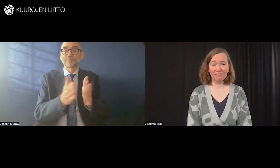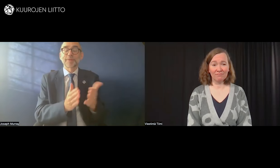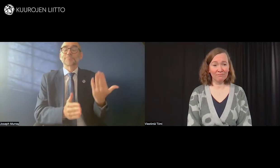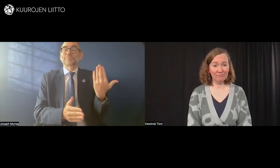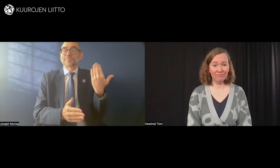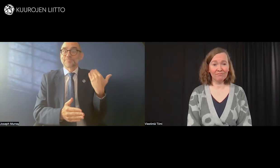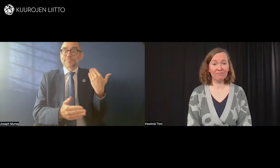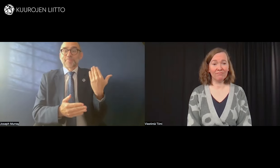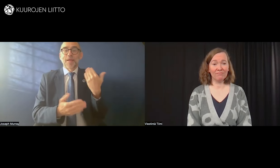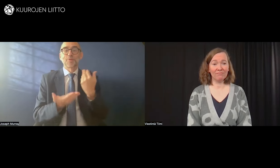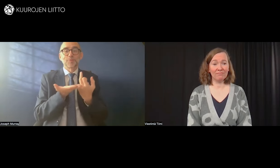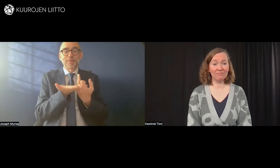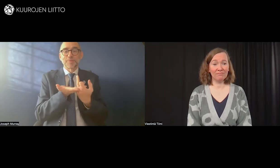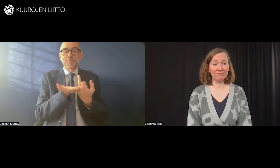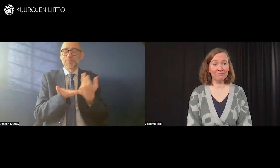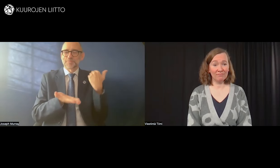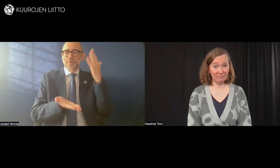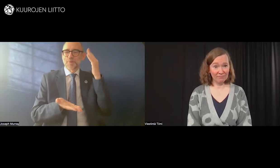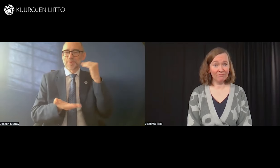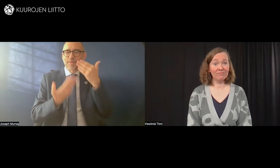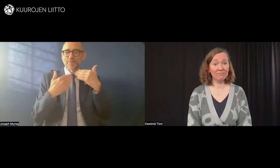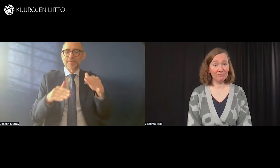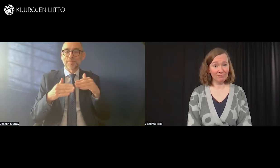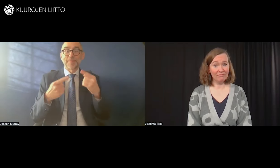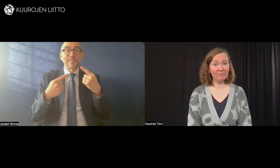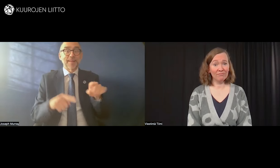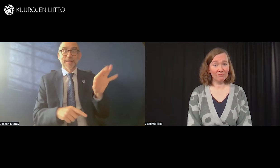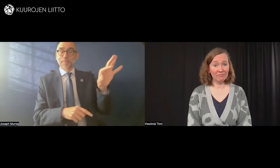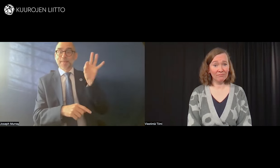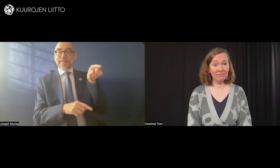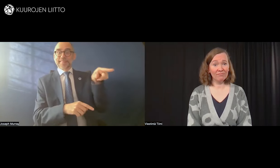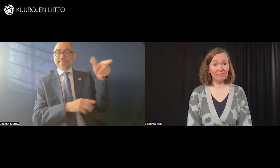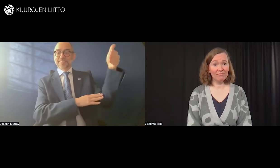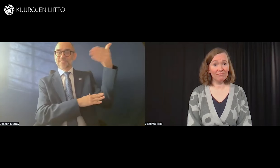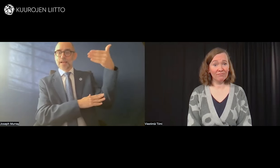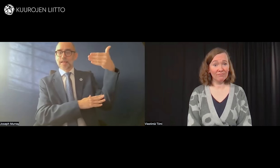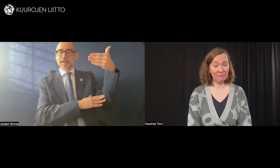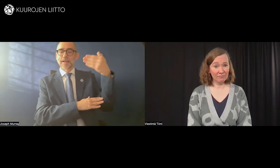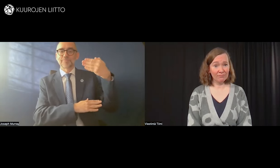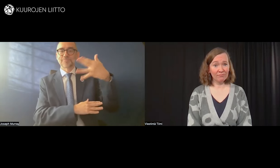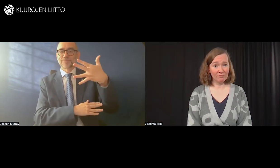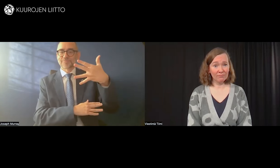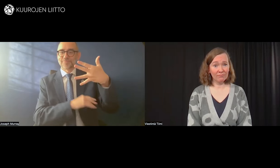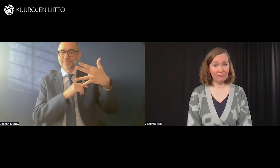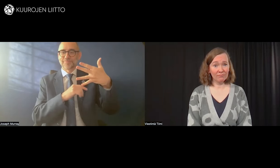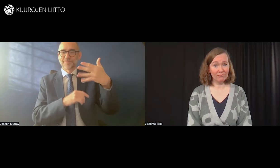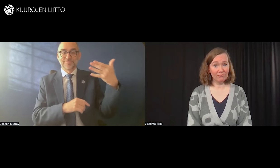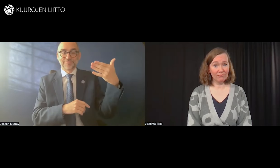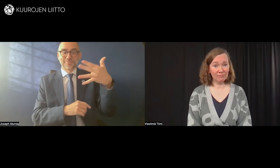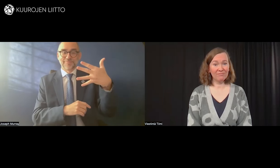ja Jejussa, Etelä-Koreassa, valittiin lopulta tämä kättä kuvaava lippu.